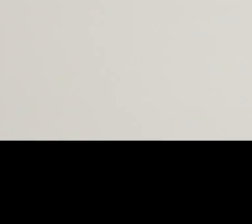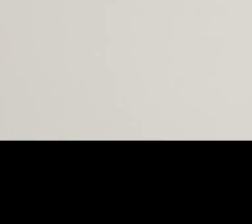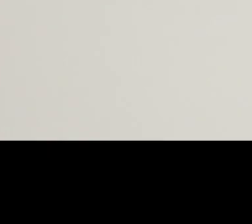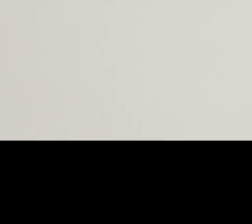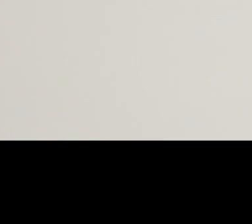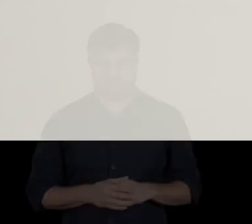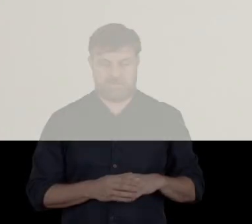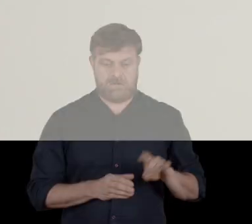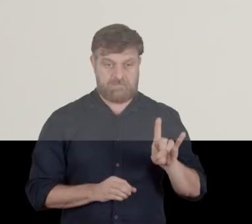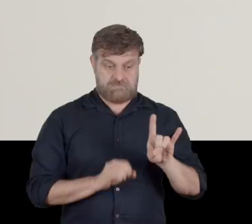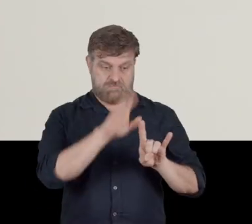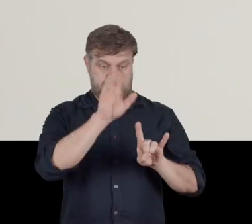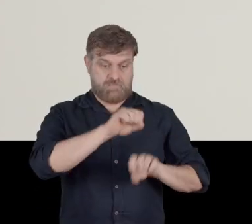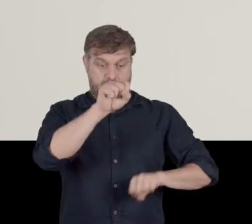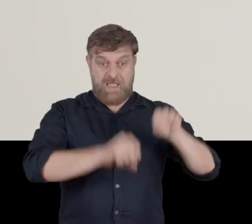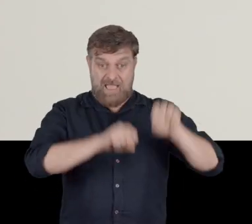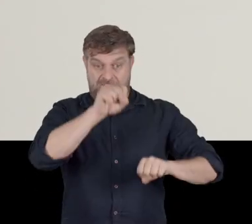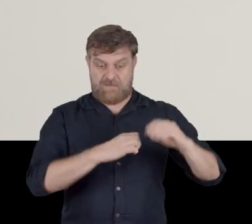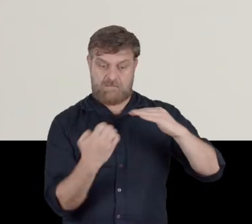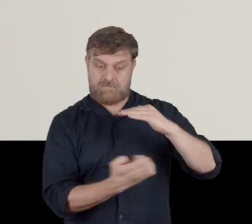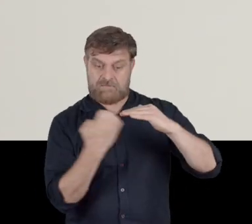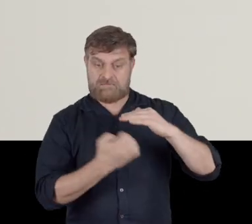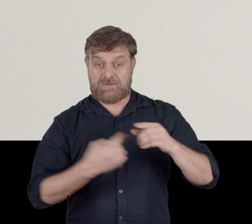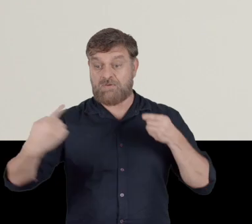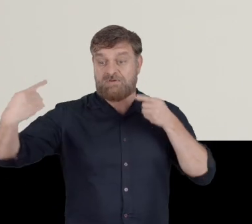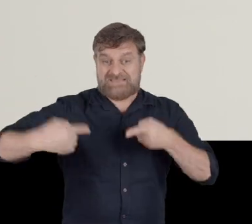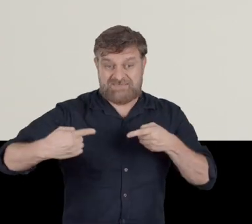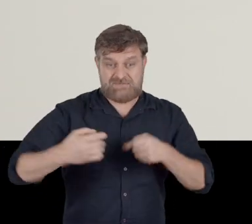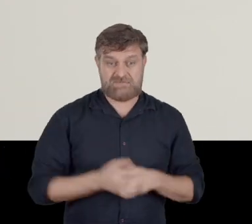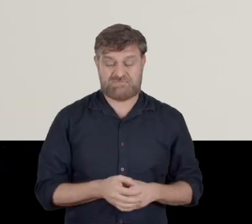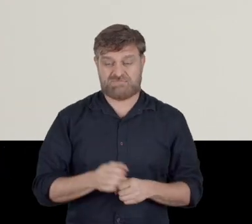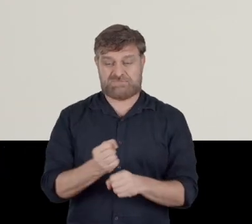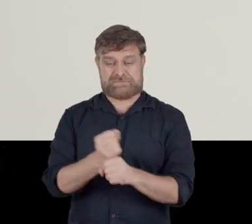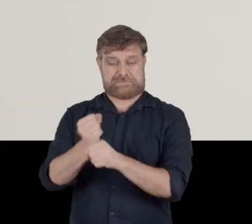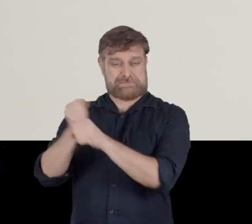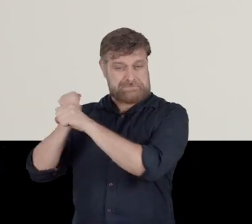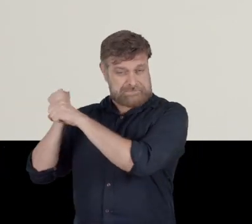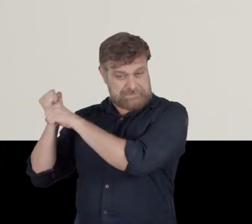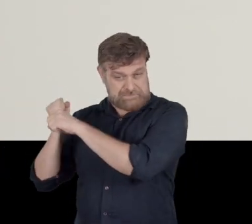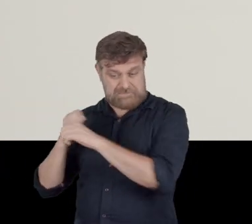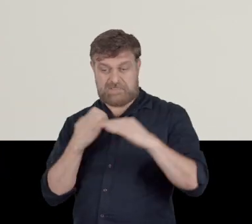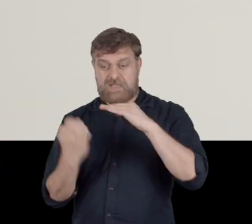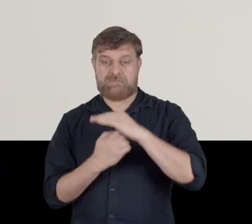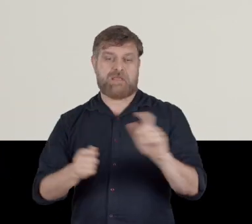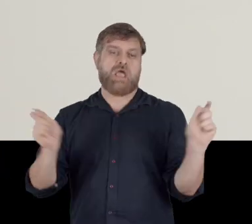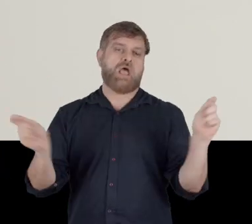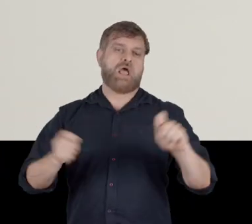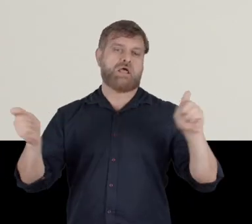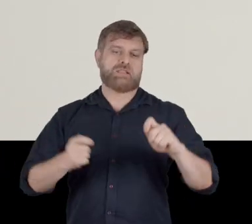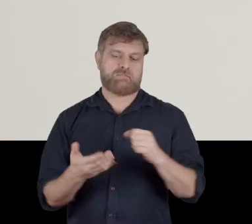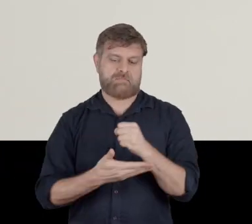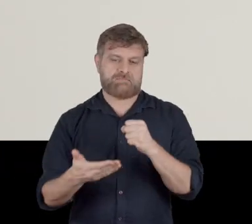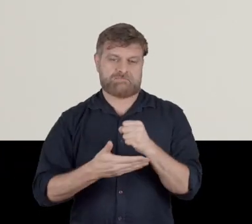Para indústria o grande desafio é que durante muito tempo ela podia ser standardizada,